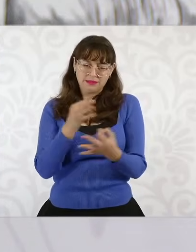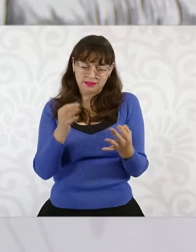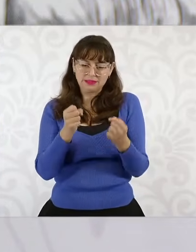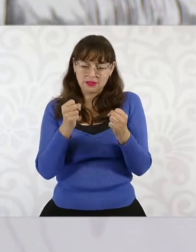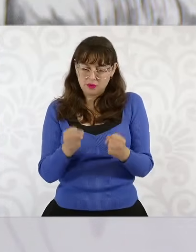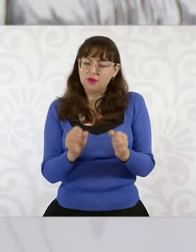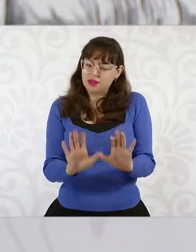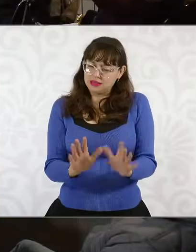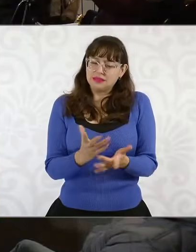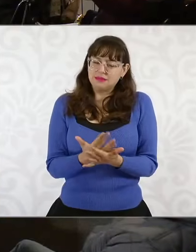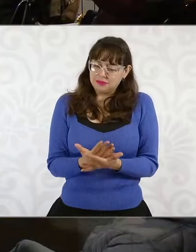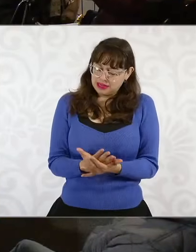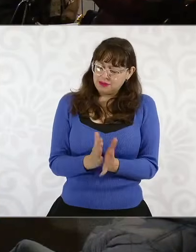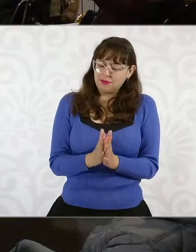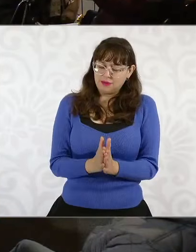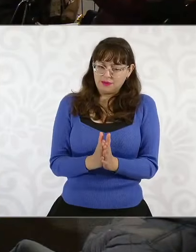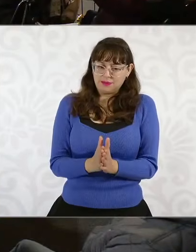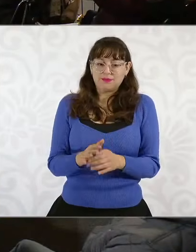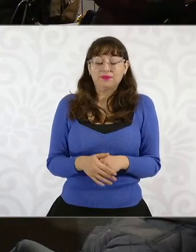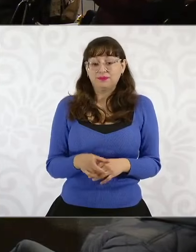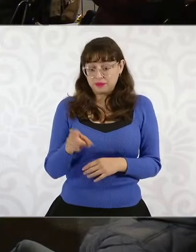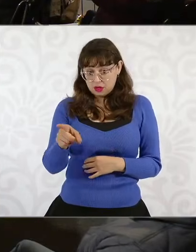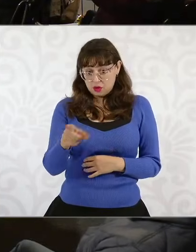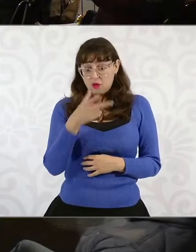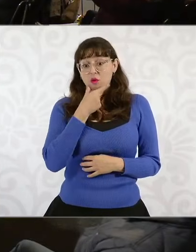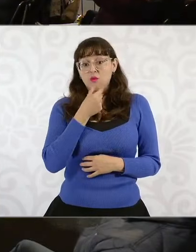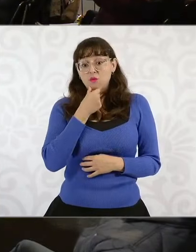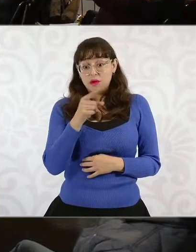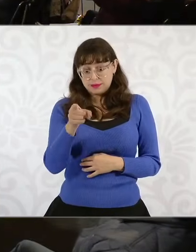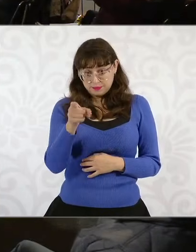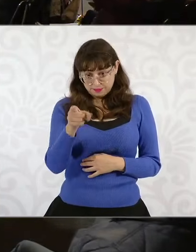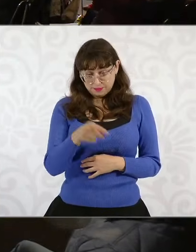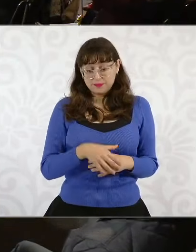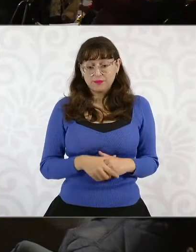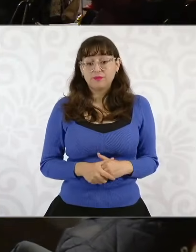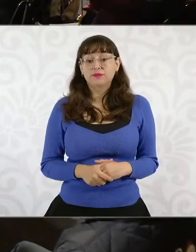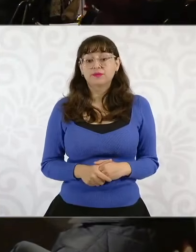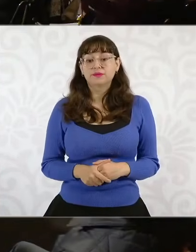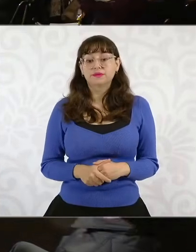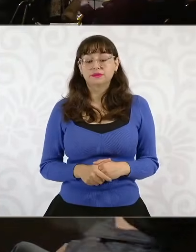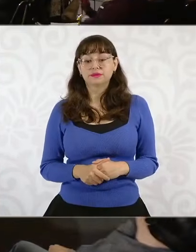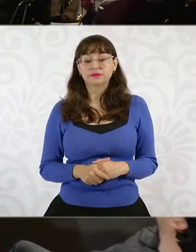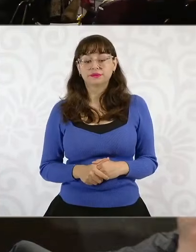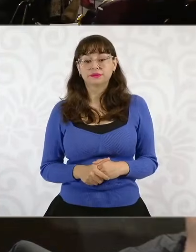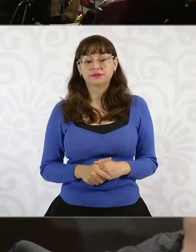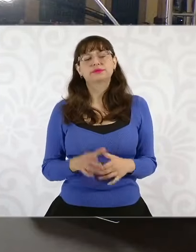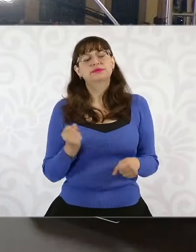¿no? En en el transcurso del día. Adelante, compañero. Usted, secretaria, ¿cómo está? Carlos